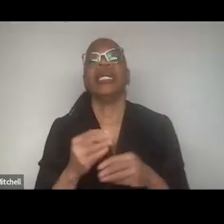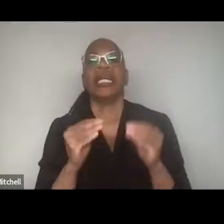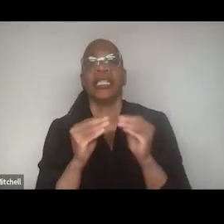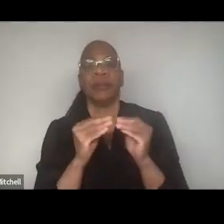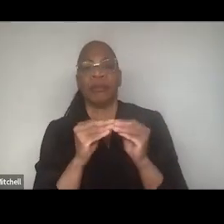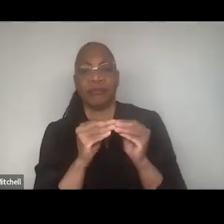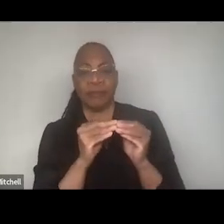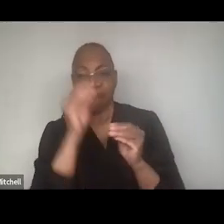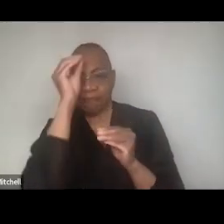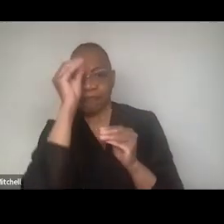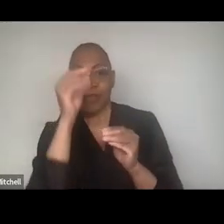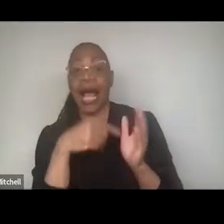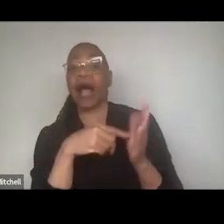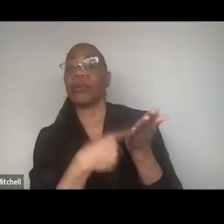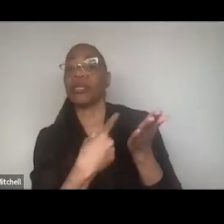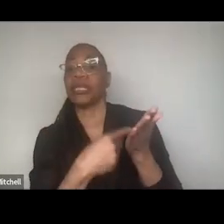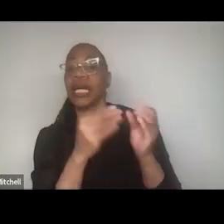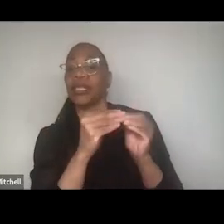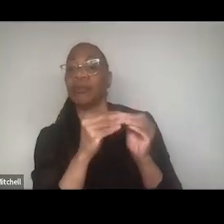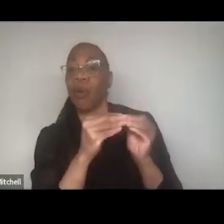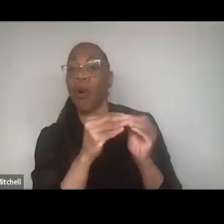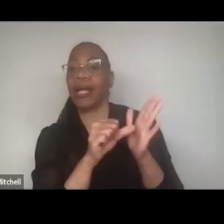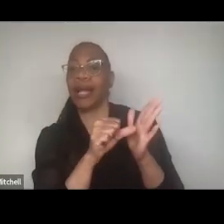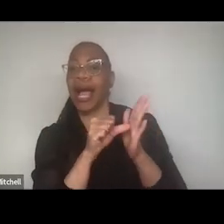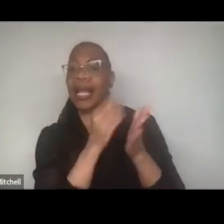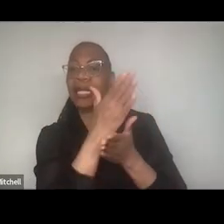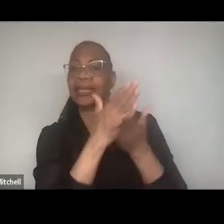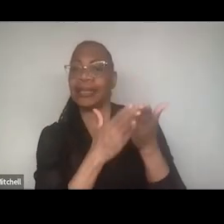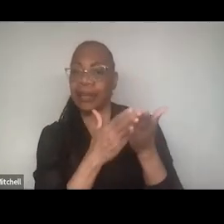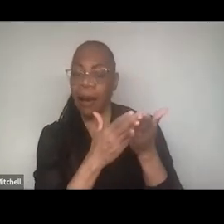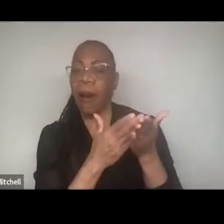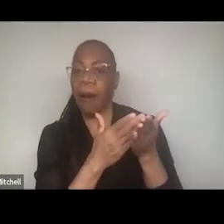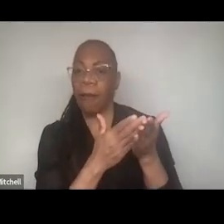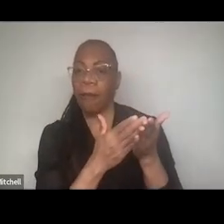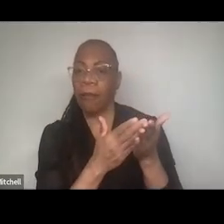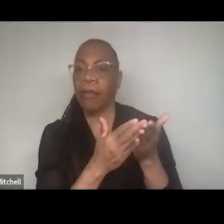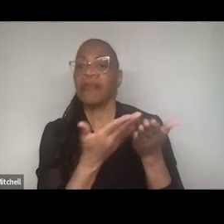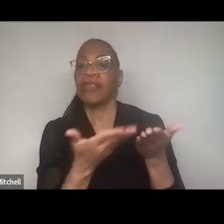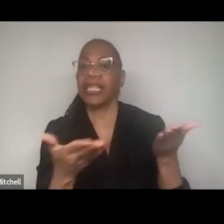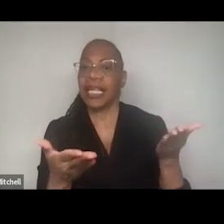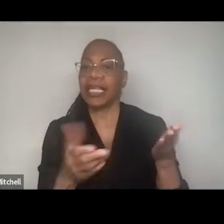Reviso cada una de estas áreas y destaco las cosas que busco en una lesión cerebral e intento ahorrar tanto tiempo como pueda